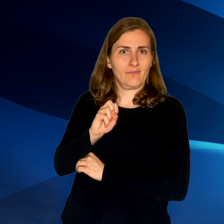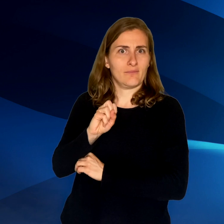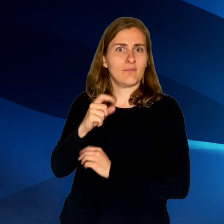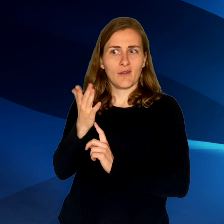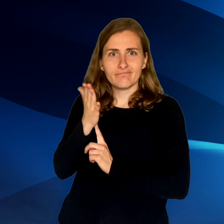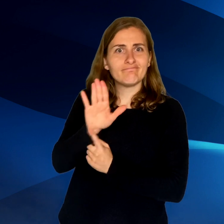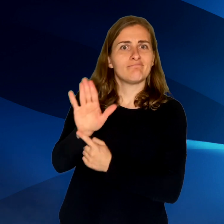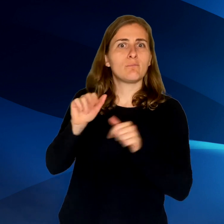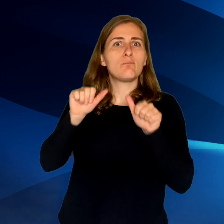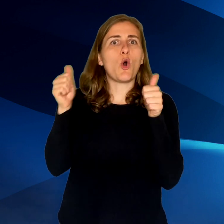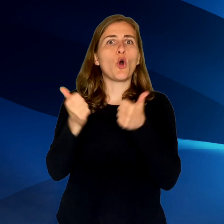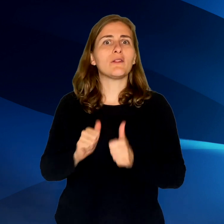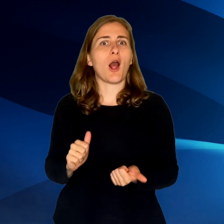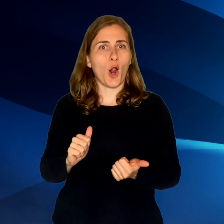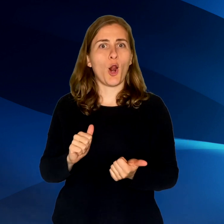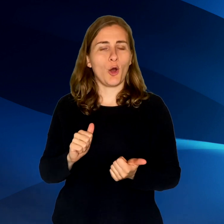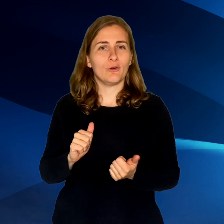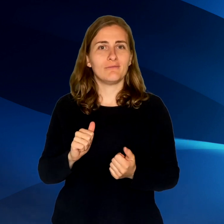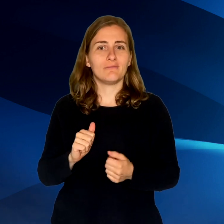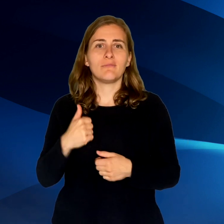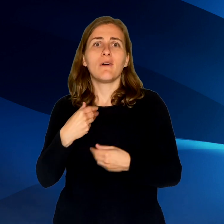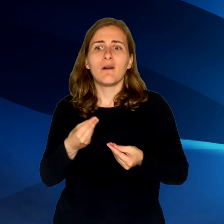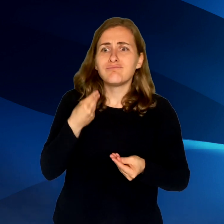Persone sorde che rappresentino un modello,